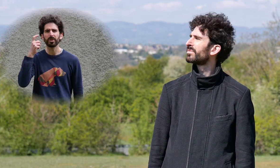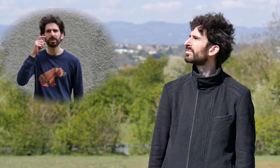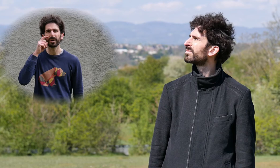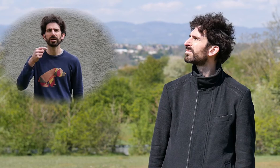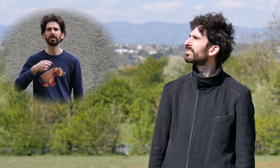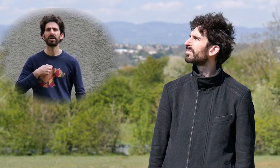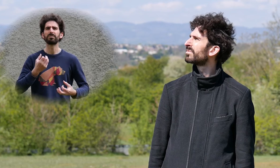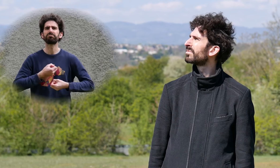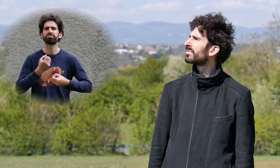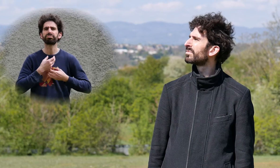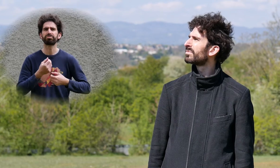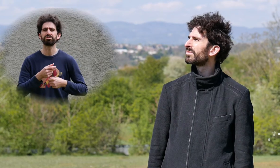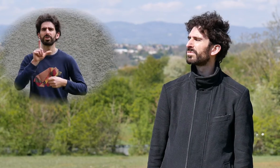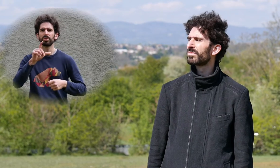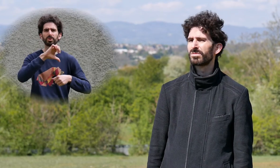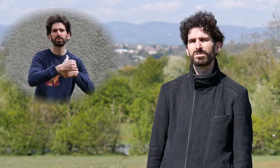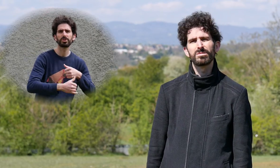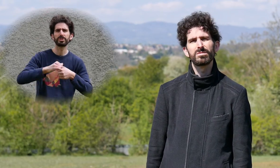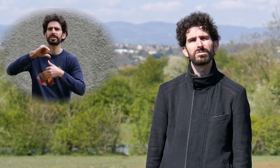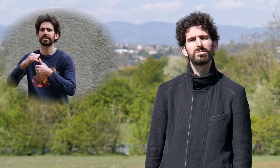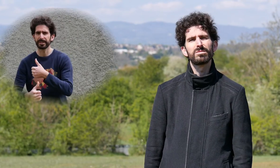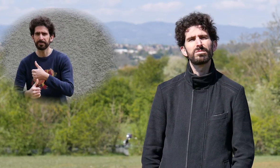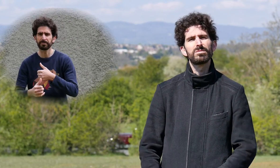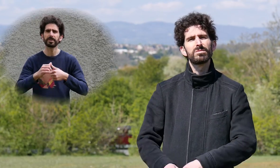* Remarquez que j'ai deux styles d'expression. *